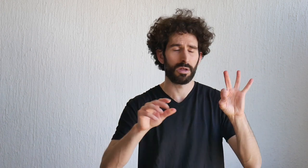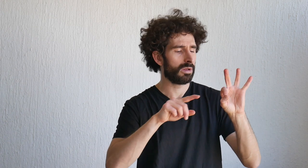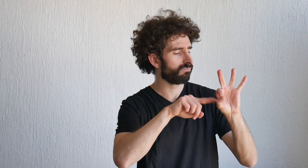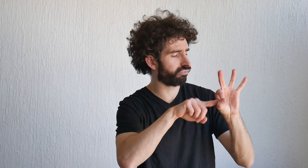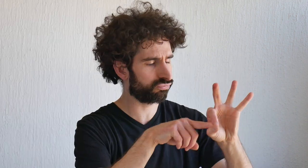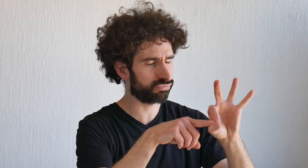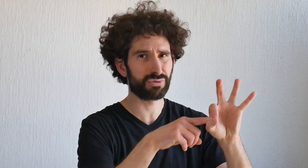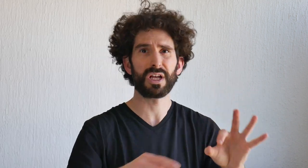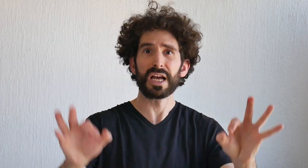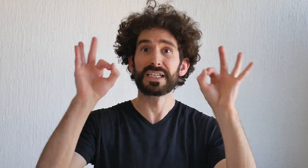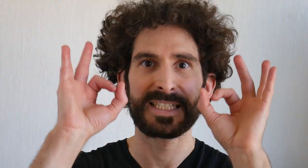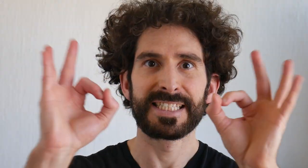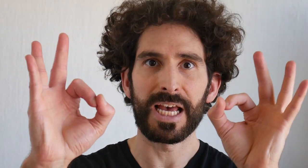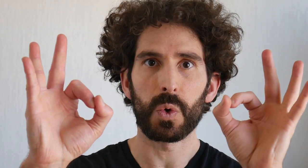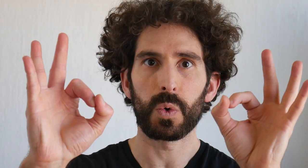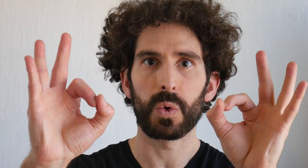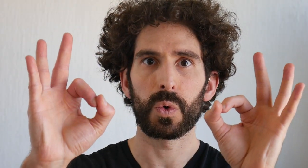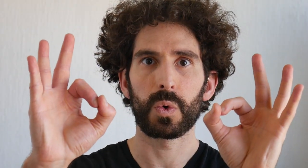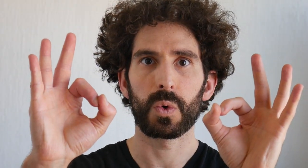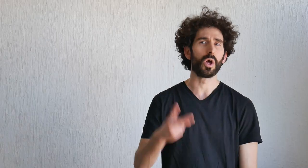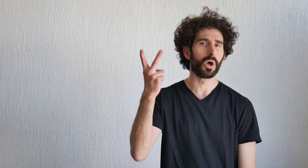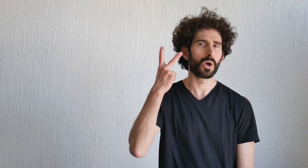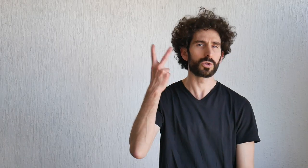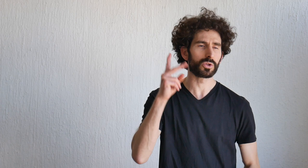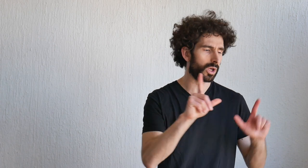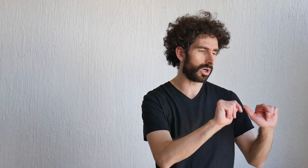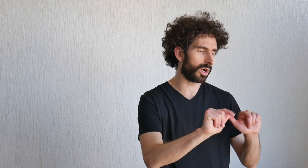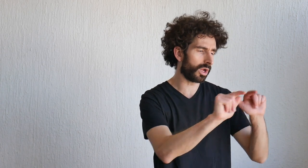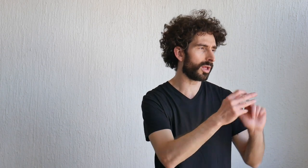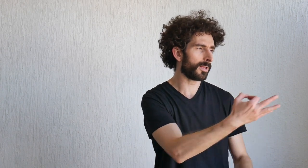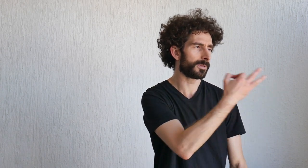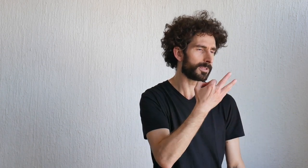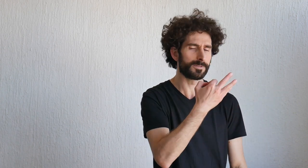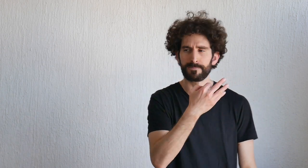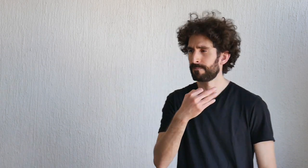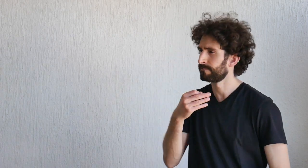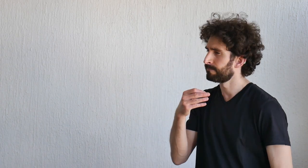Que dalle. Zéro ! Certains entendants me disent :